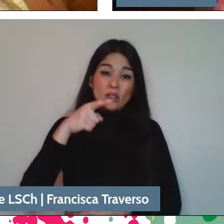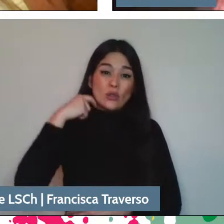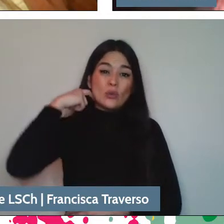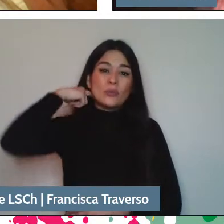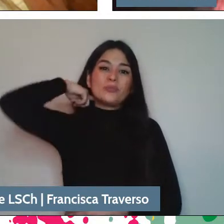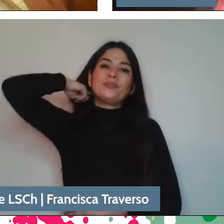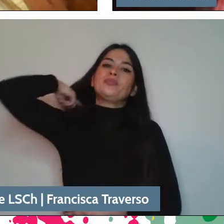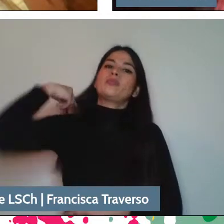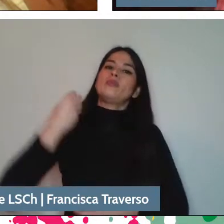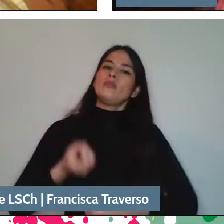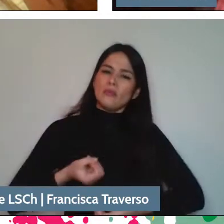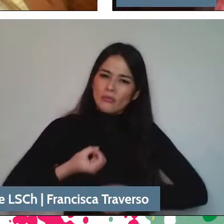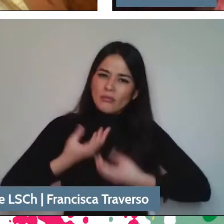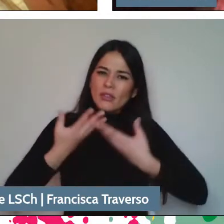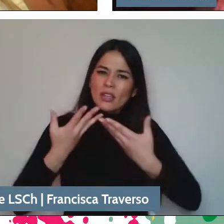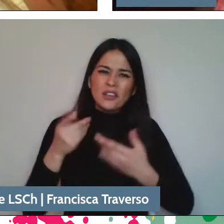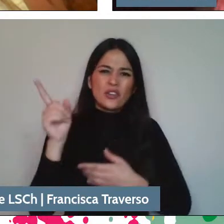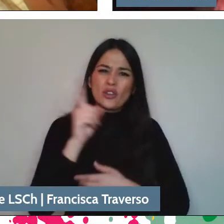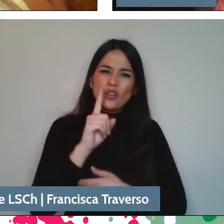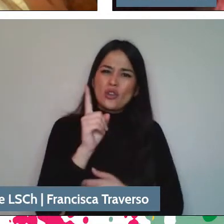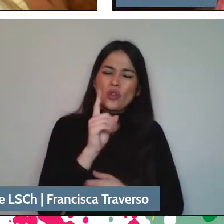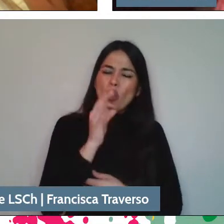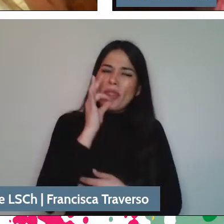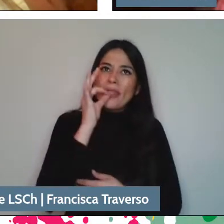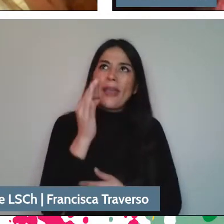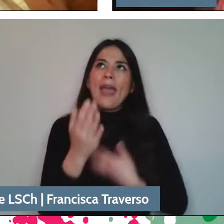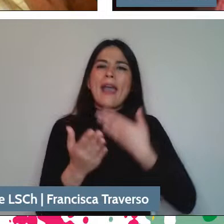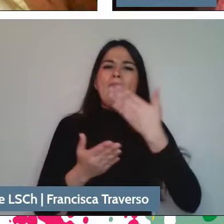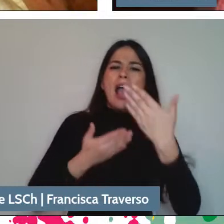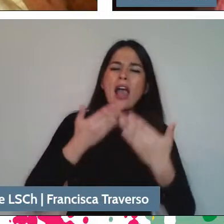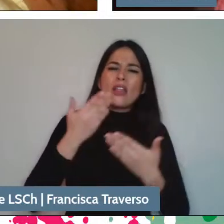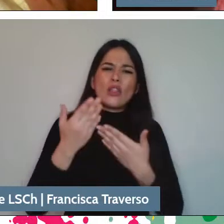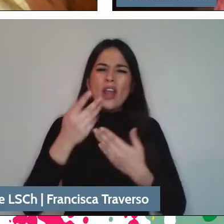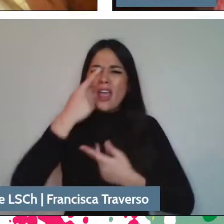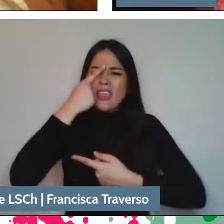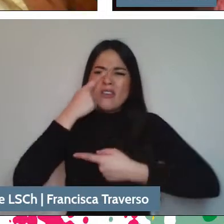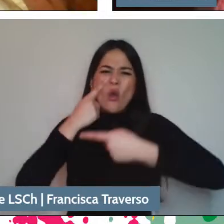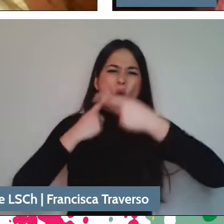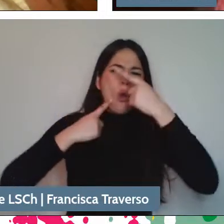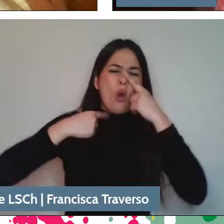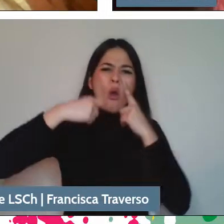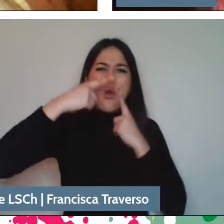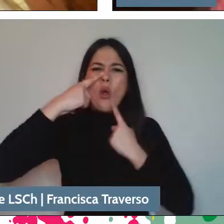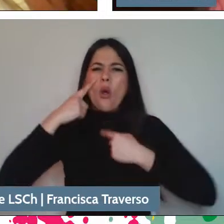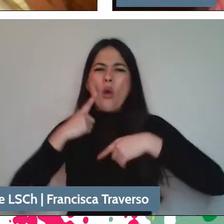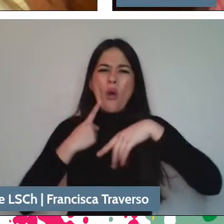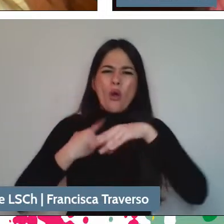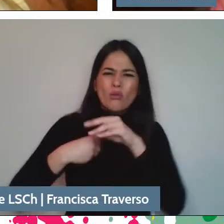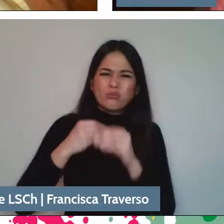por su puesto ya no lo llame canto ni nada, era un lamento, era un lloro. A la misma vez que eso me nació